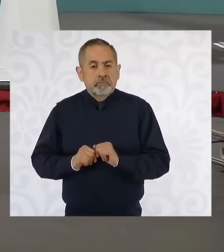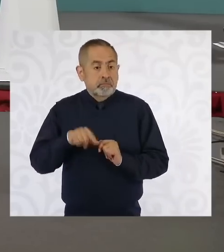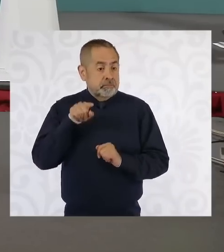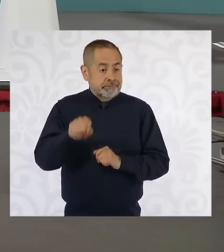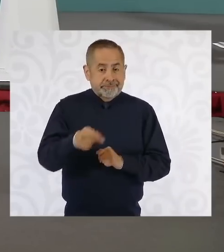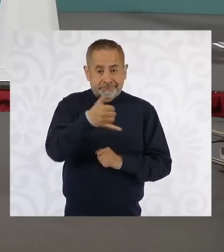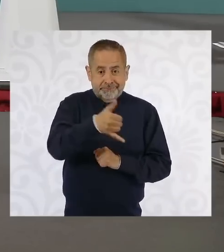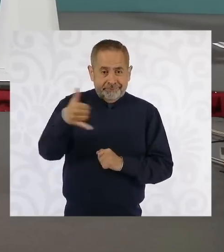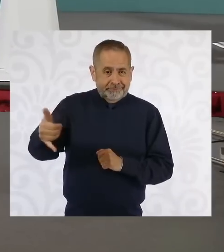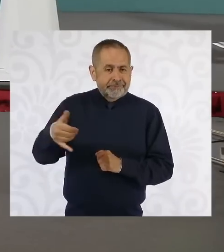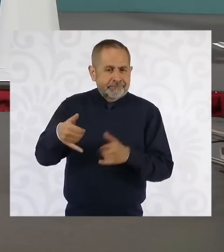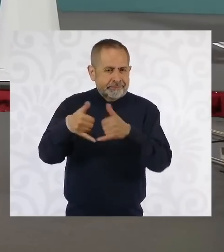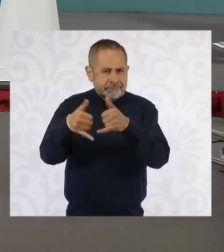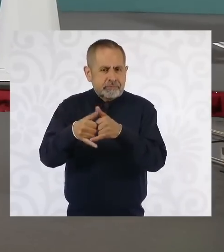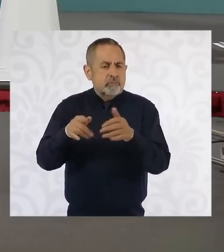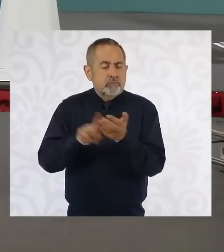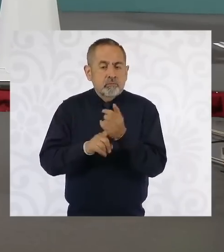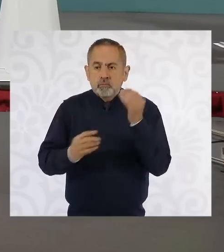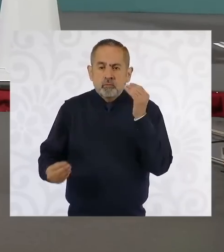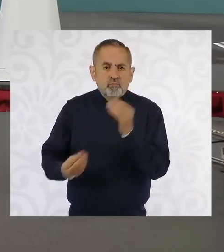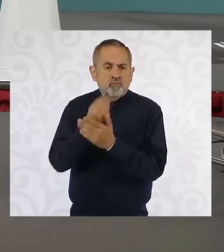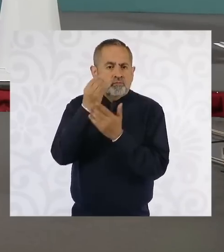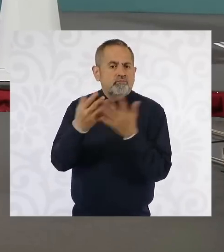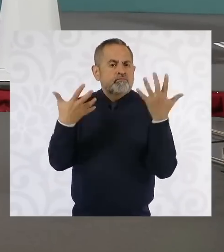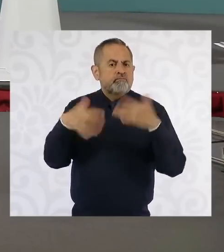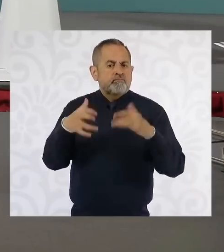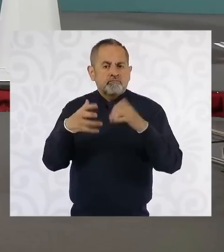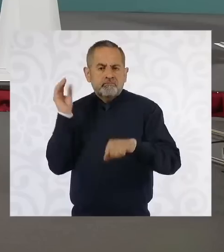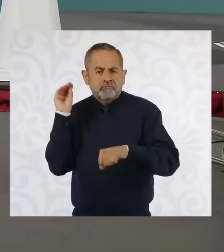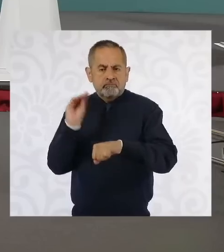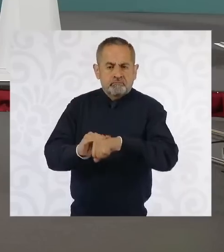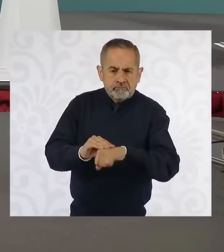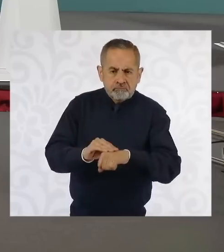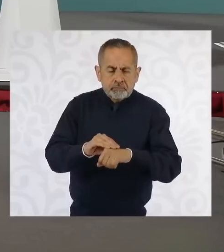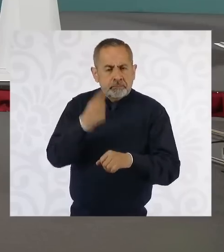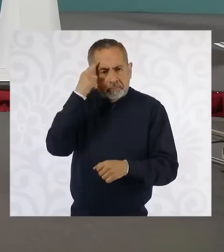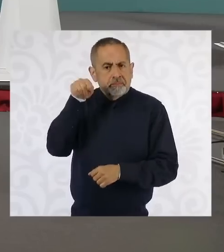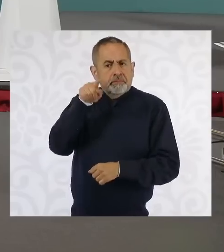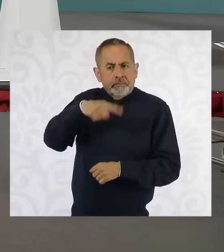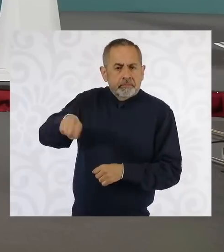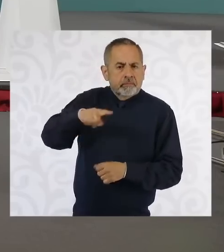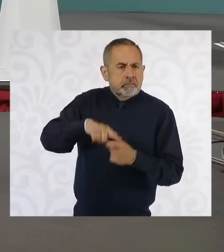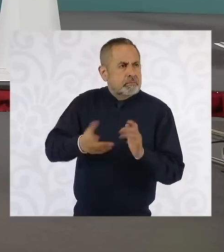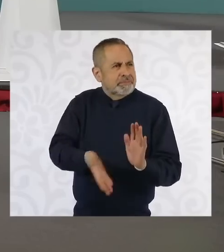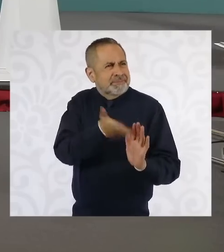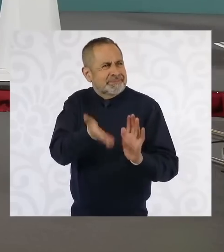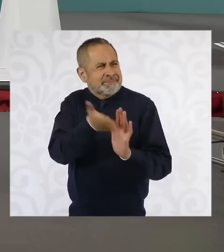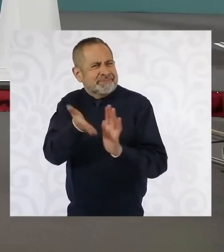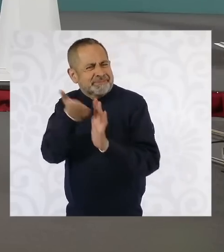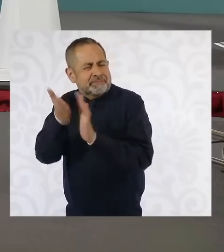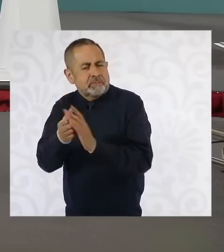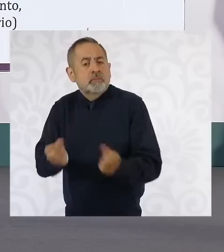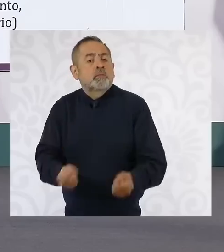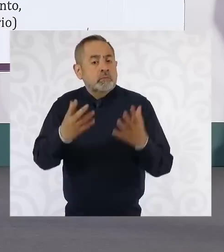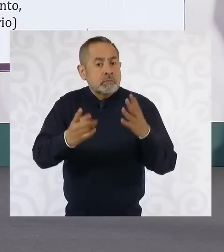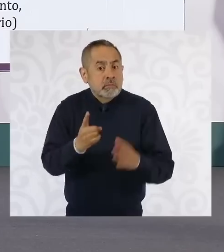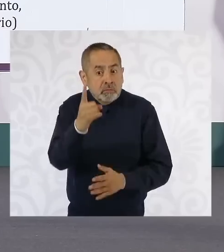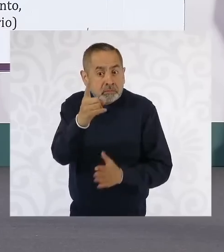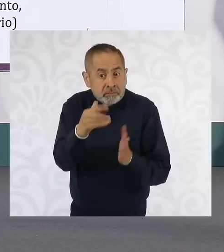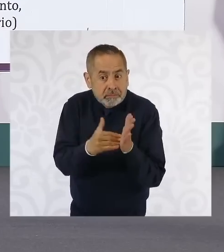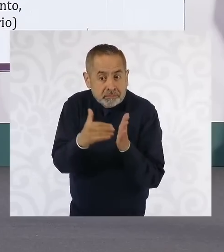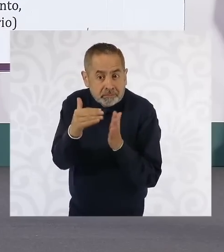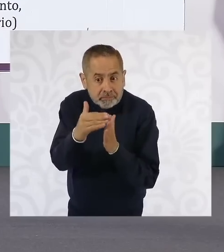se constituyera una empresa para la construcción de un millón de viviendas en esta administración